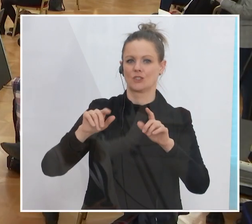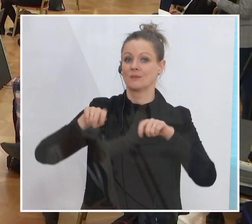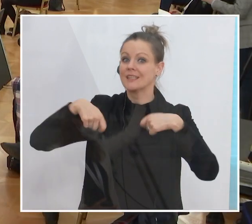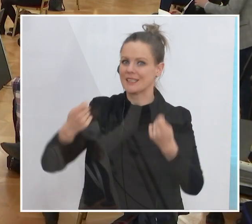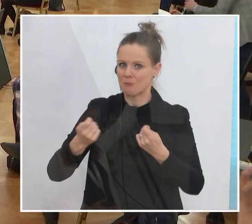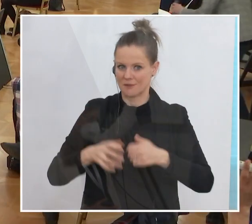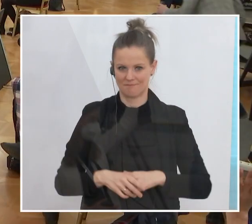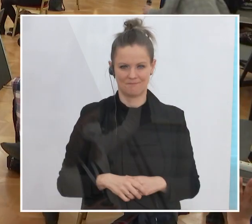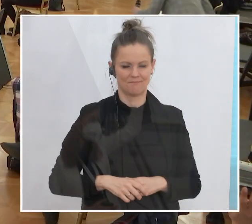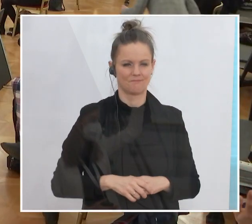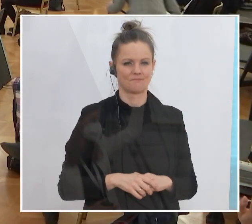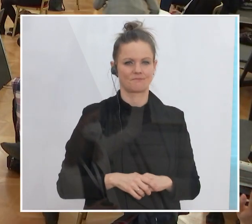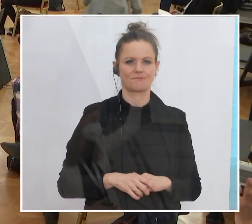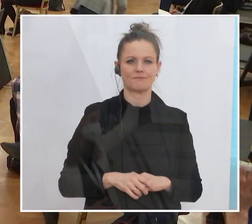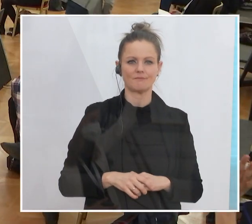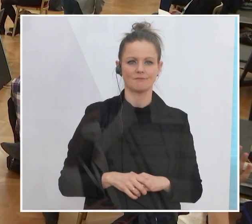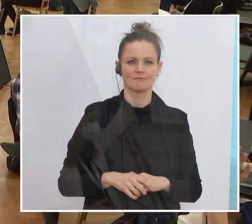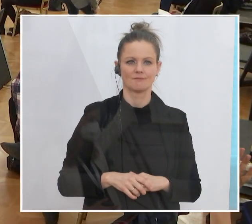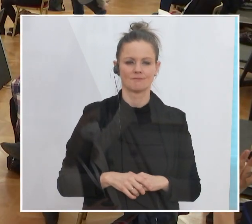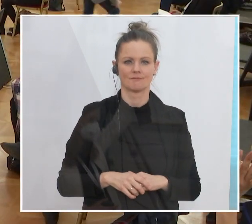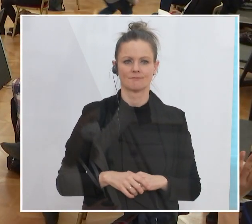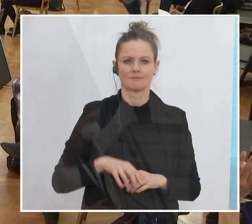Herr Kimeswenger von ATV, bitte.